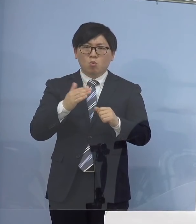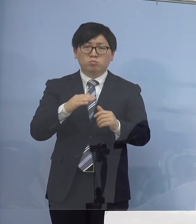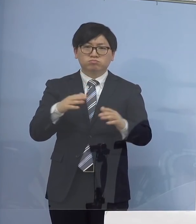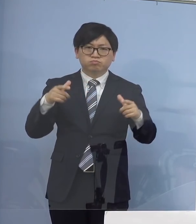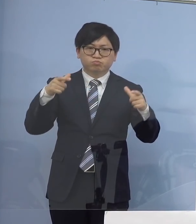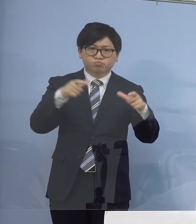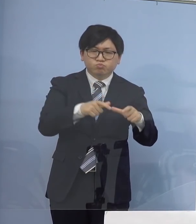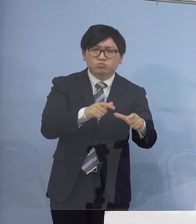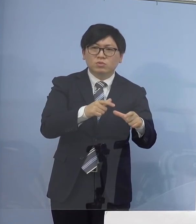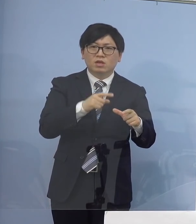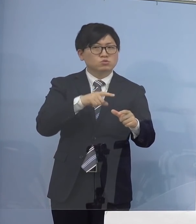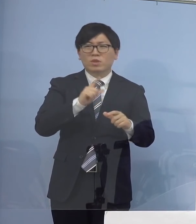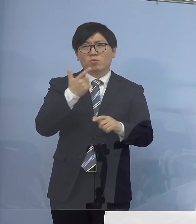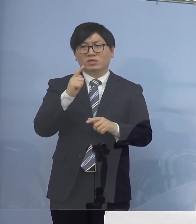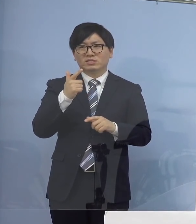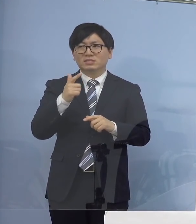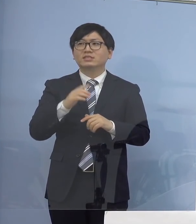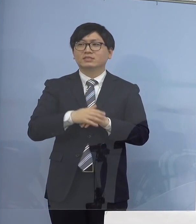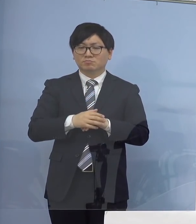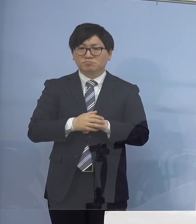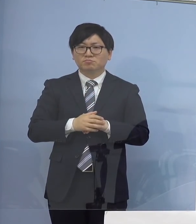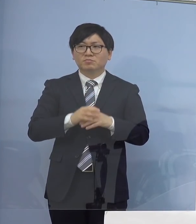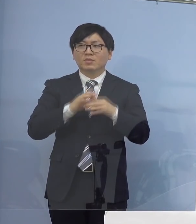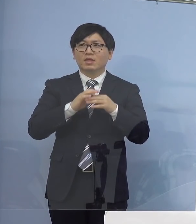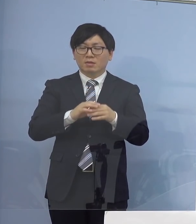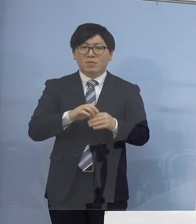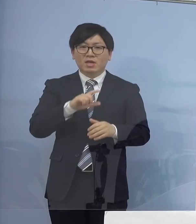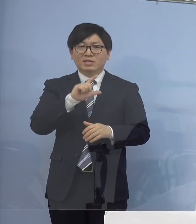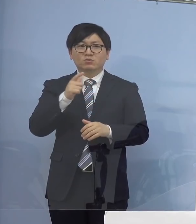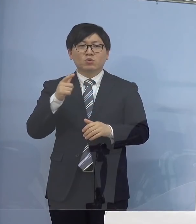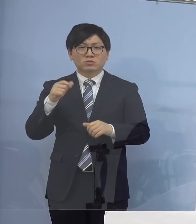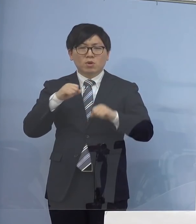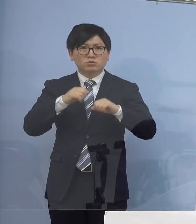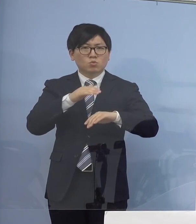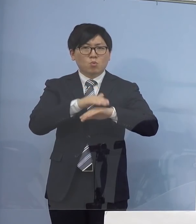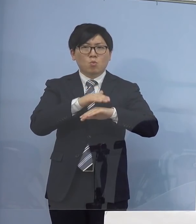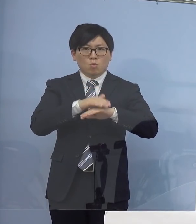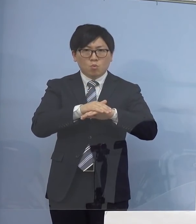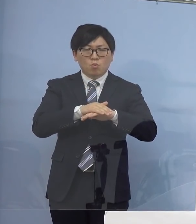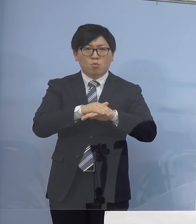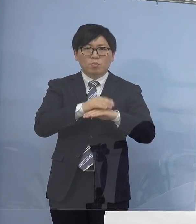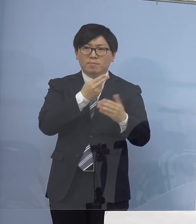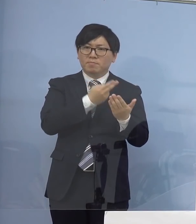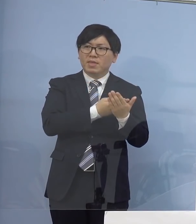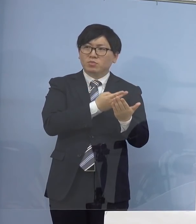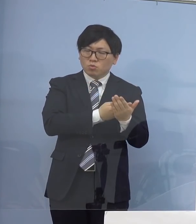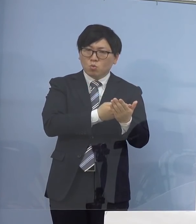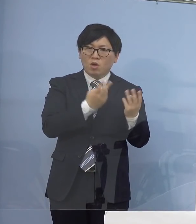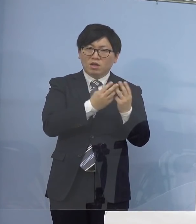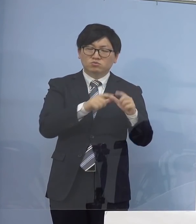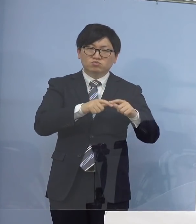やはり、これまでいろいろ打てる手 病床の確保であったり、あるいは時短の要請であったり